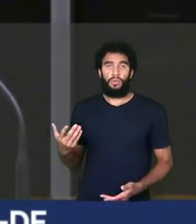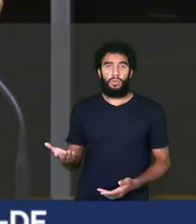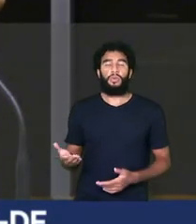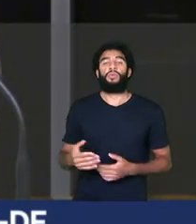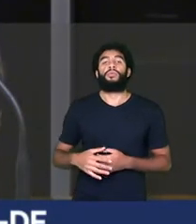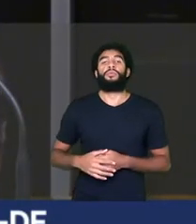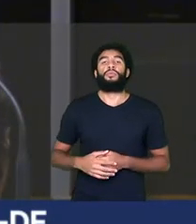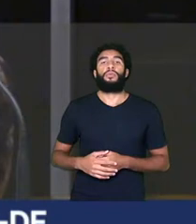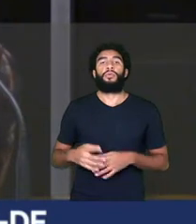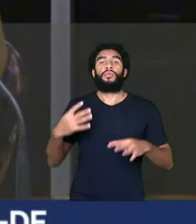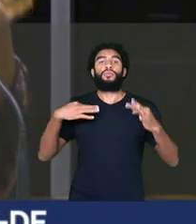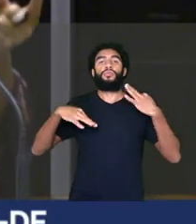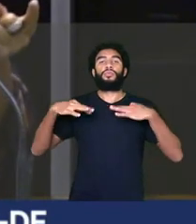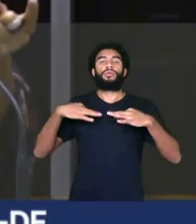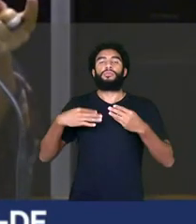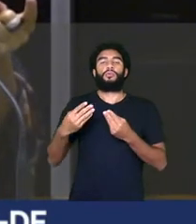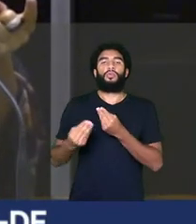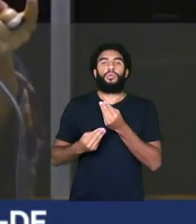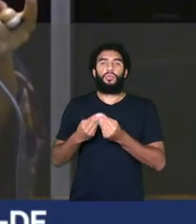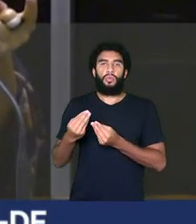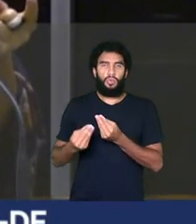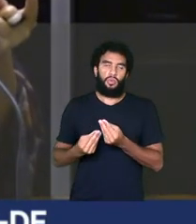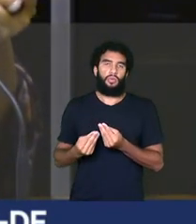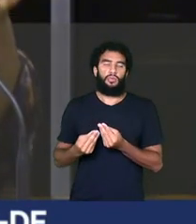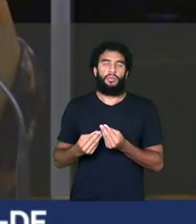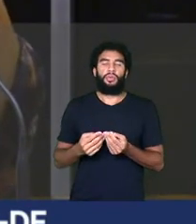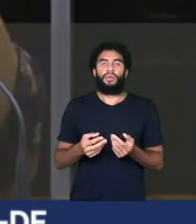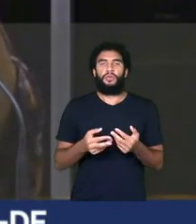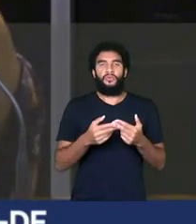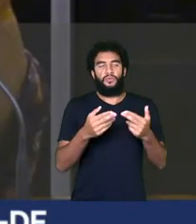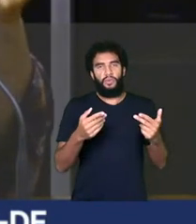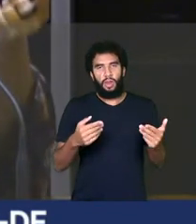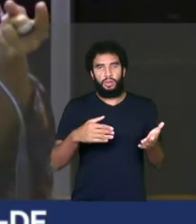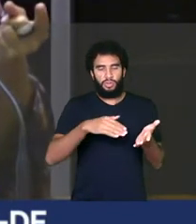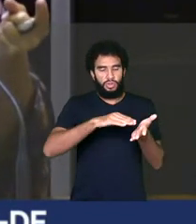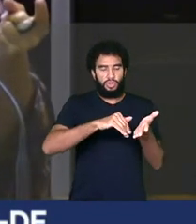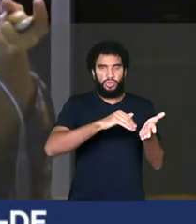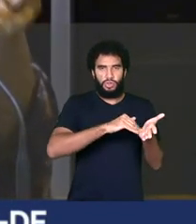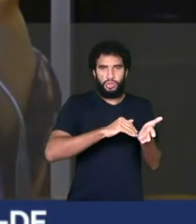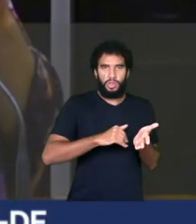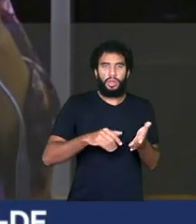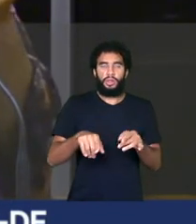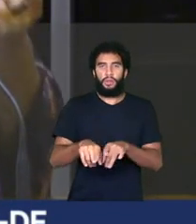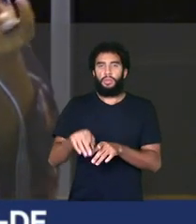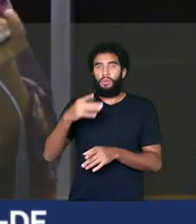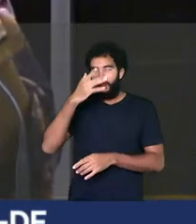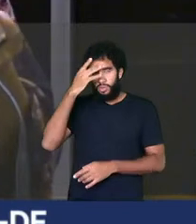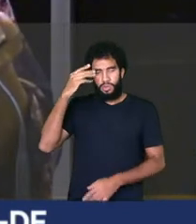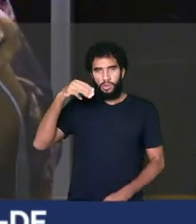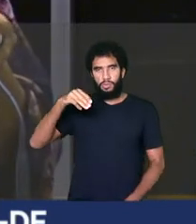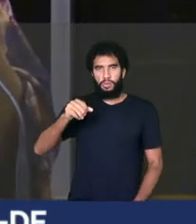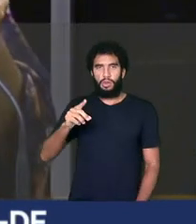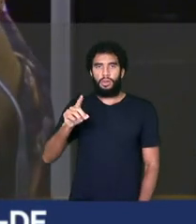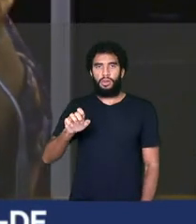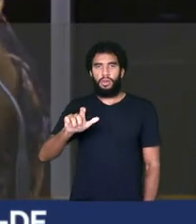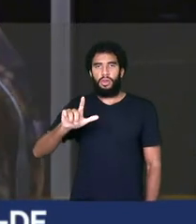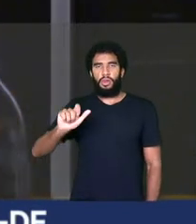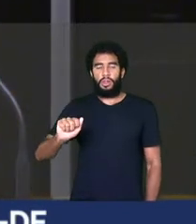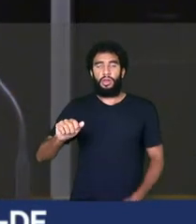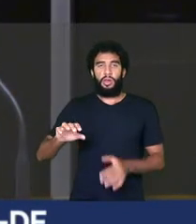DO SUL, GRANDE IMPLEMENTO DO TURISMO, ELE SE DEU DEPOIS DA RETIRADA DAS SANÇÕES COM A LIBERTAÇÃO DE MANDELA, A